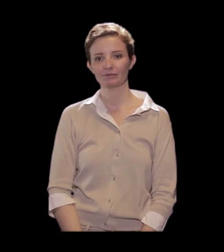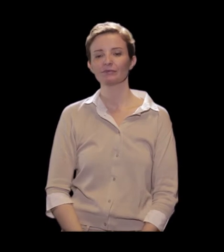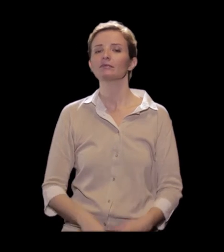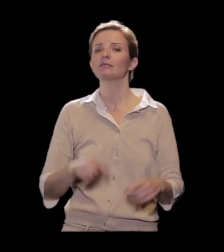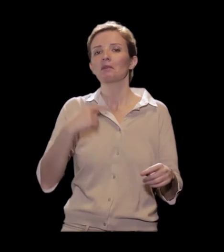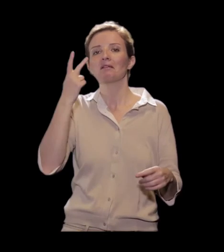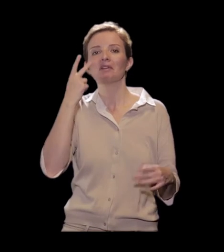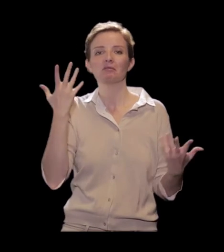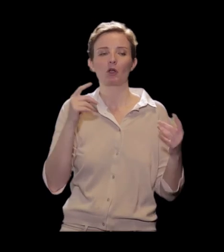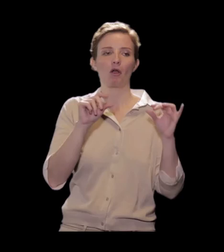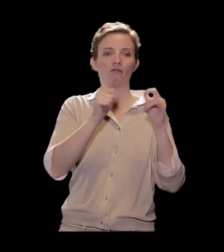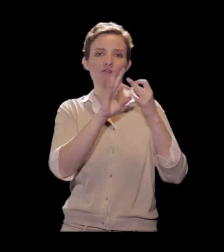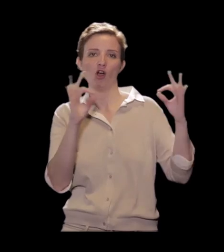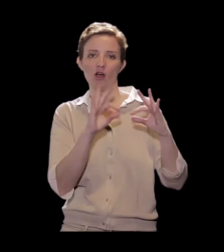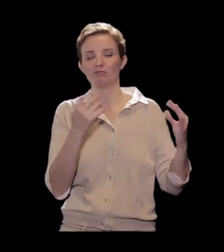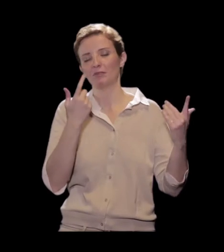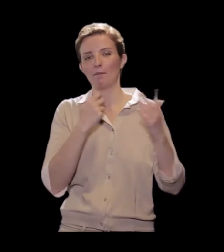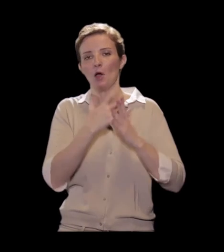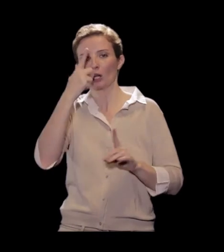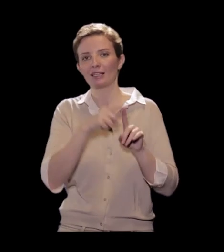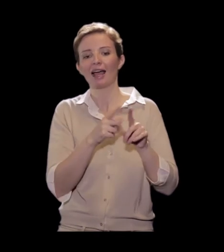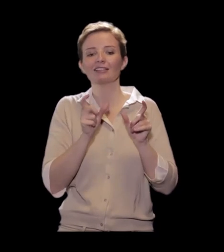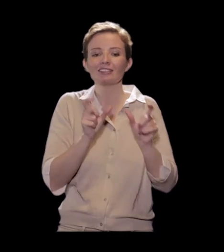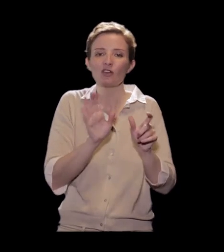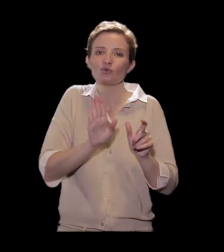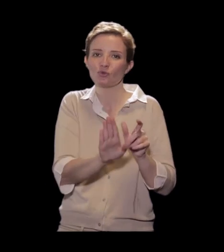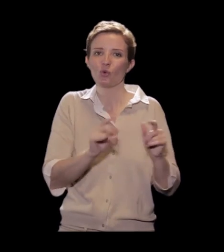Vediamo le formule più importanti che caratterizzano la retta.